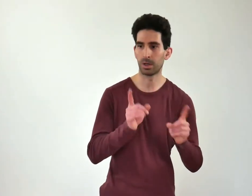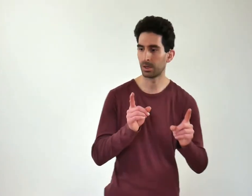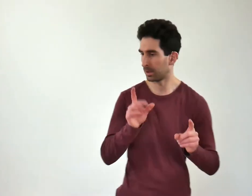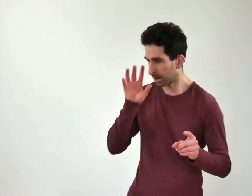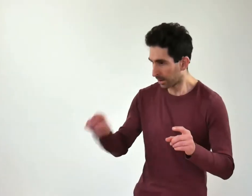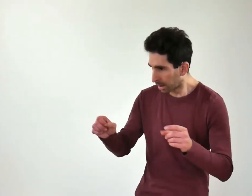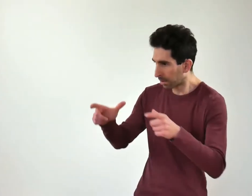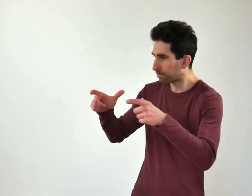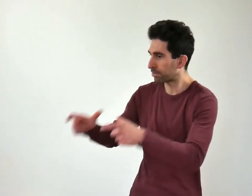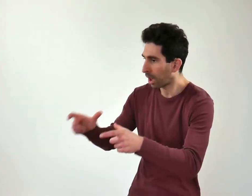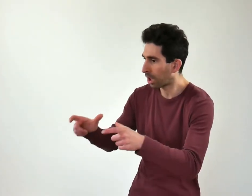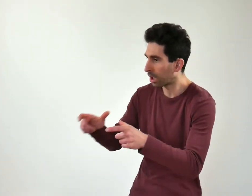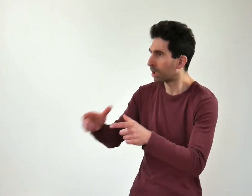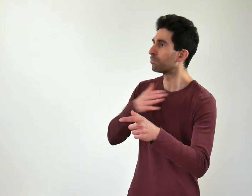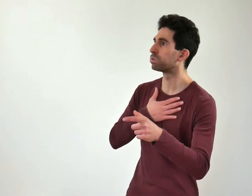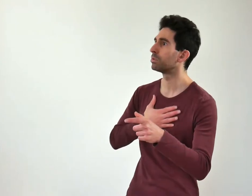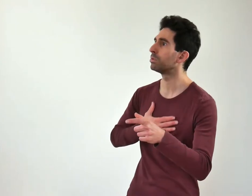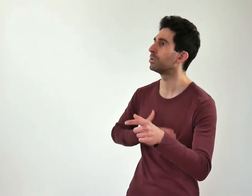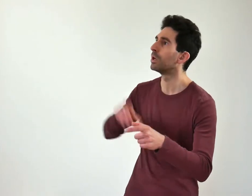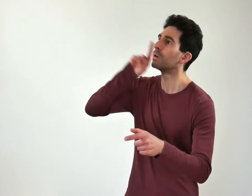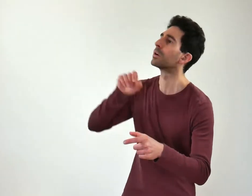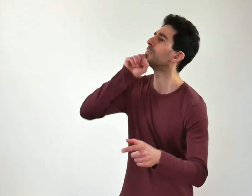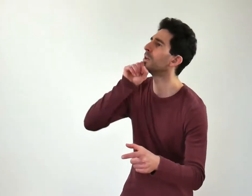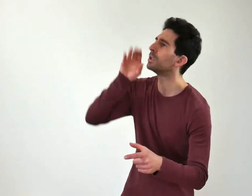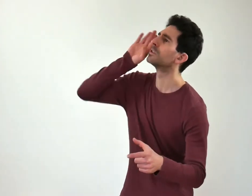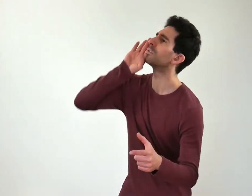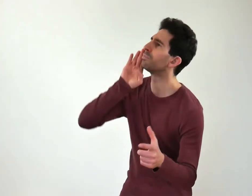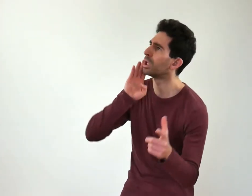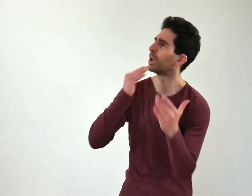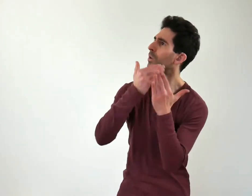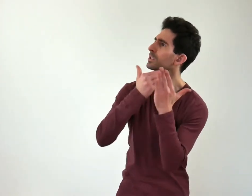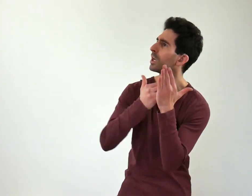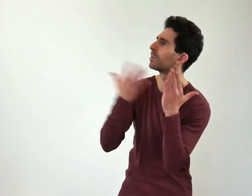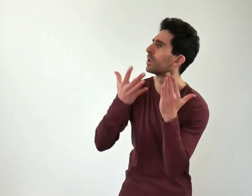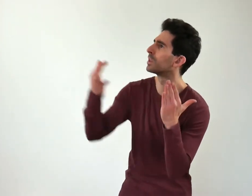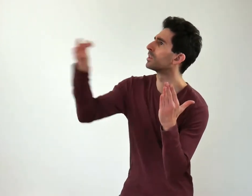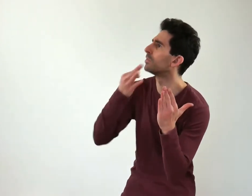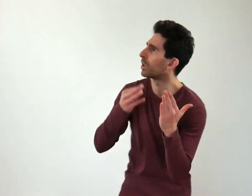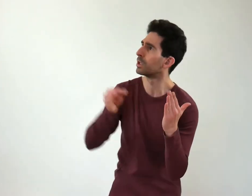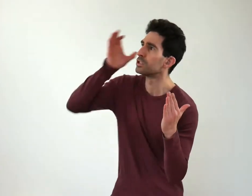j'aperçois un bon plat. "Stp, grand-mère, c'est quoi la recette ?